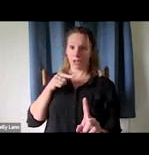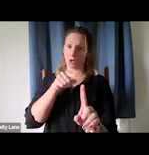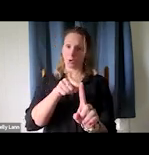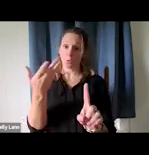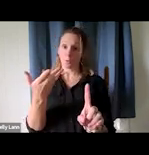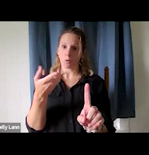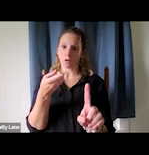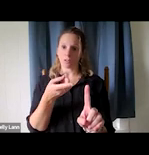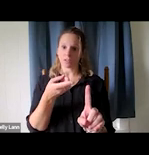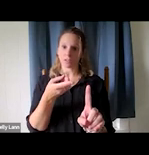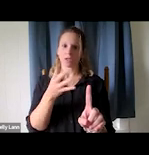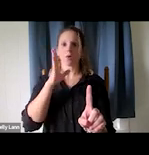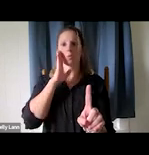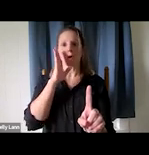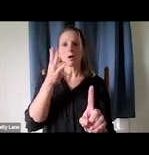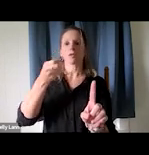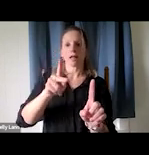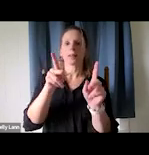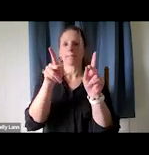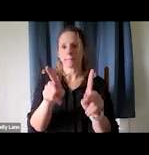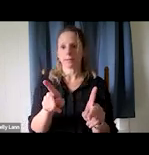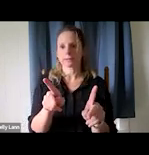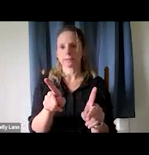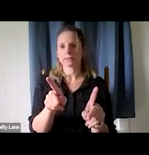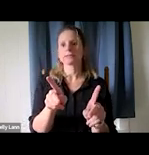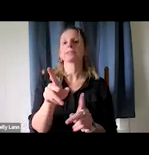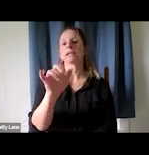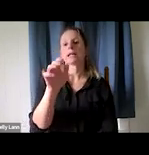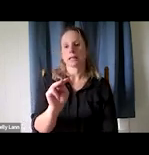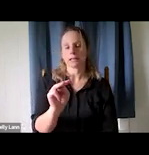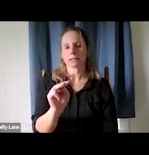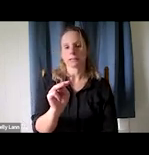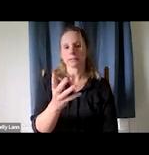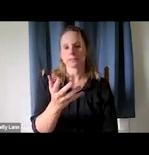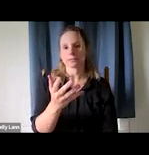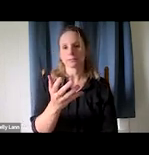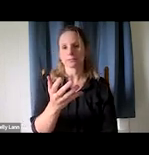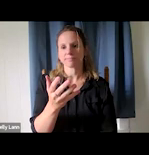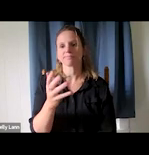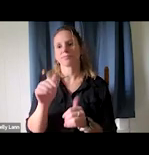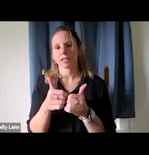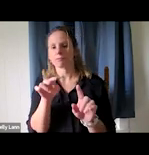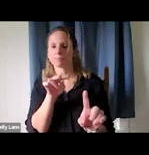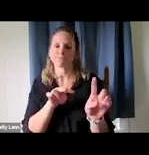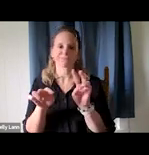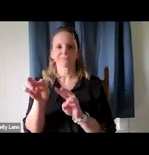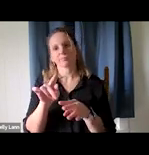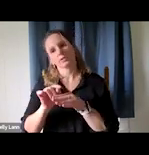¿qué será necesario para permitir esta reclamación?, ¿qué necesito para permitir esta reclamación? Así es como abordamos las cosas, así es como las vemos, así es como formamos a la gente.